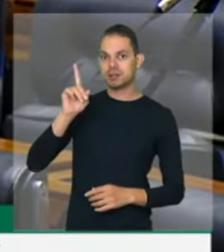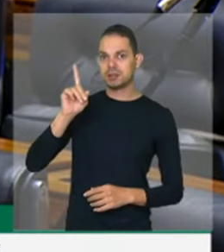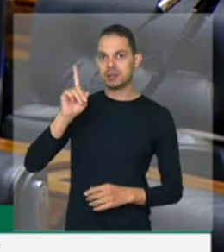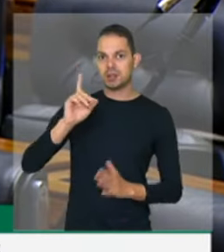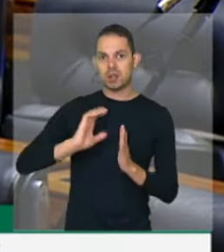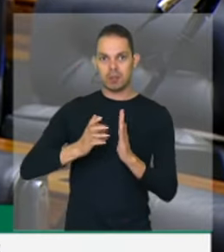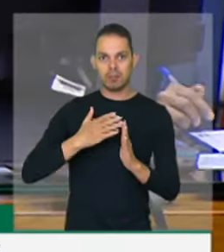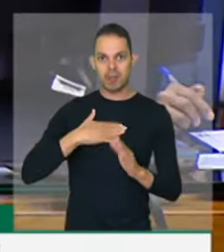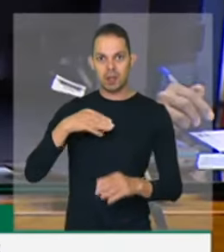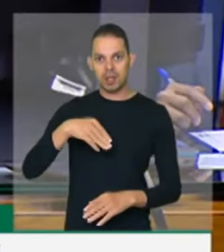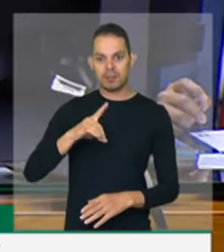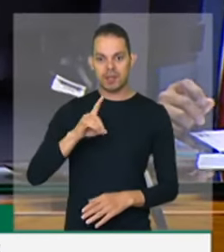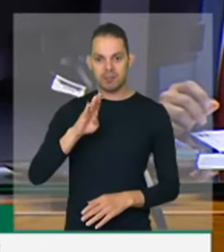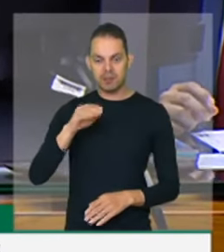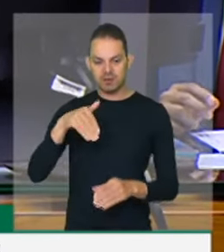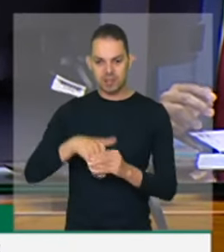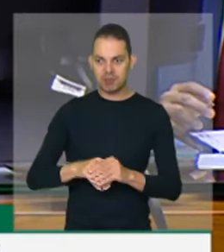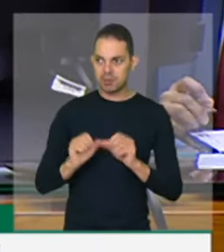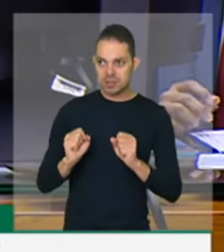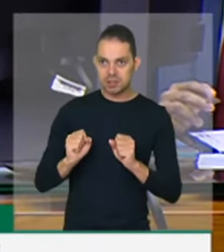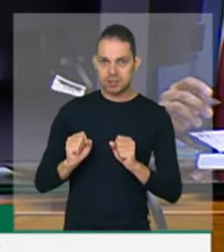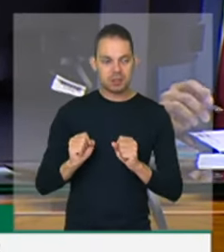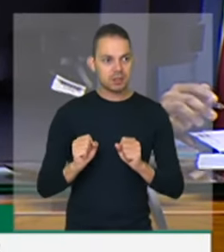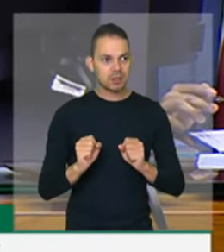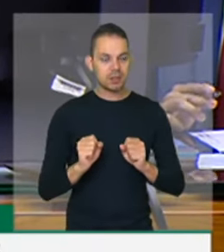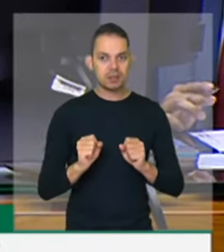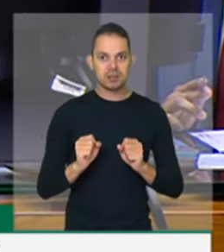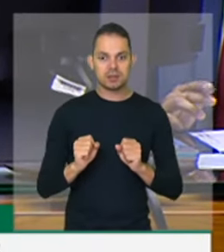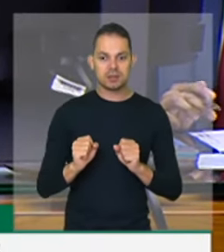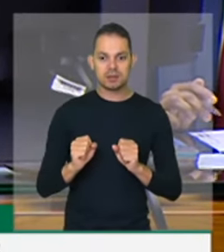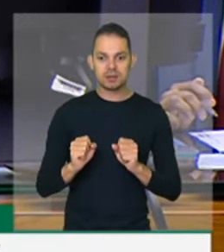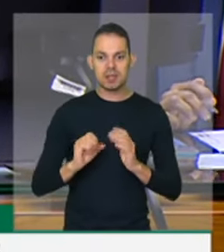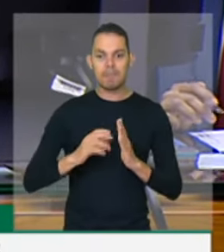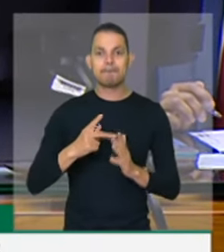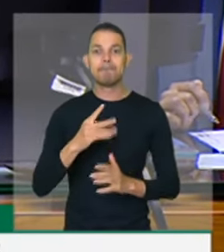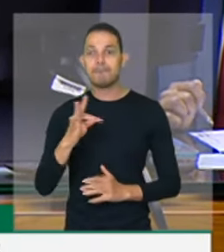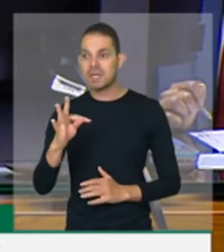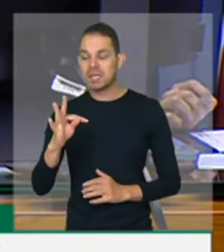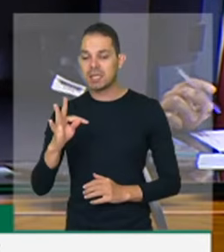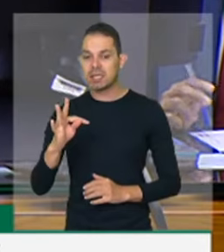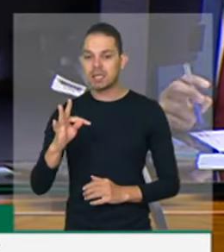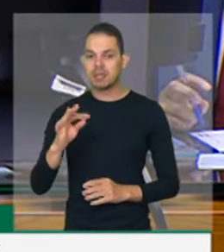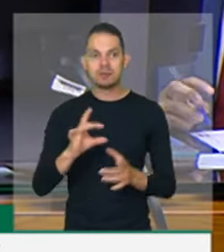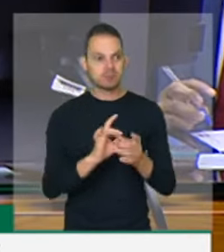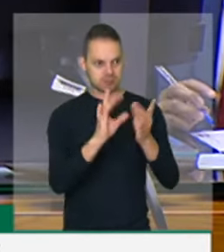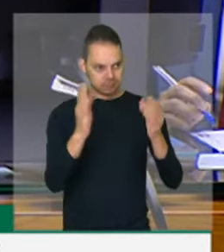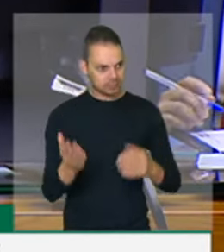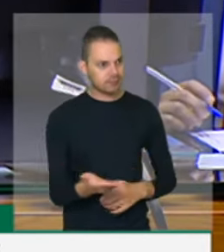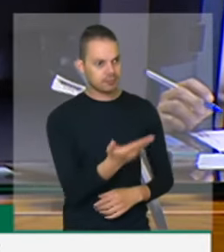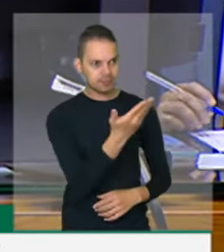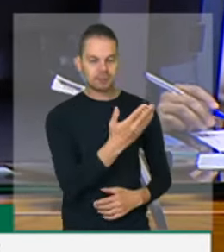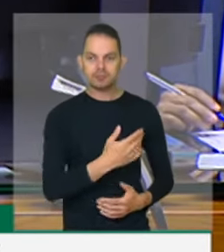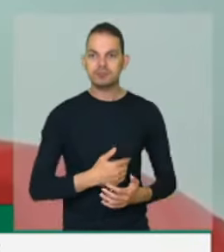QUERIA SÓ ENCAMINHAR MDB. [DEPUTADO]: PELO PT, PRESIDENTE. [PRESIDENTE]: POR FAVOR, COM A PALAVRA VOSSA EXCELÊNCIA. -- [DEPUTADO]: EU QUERIA